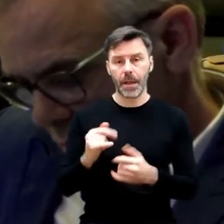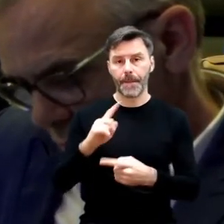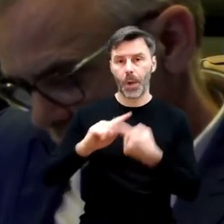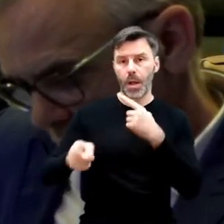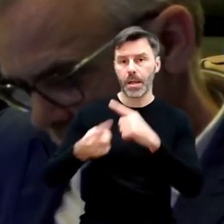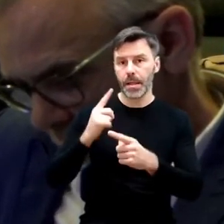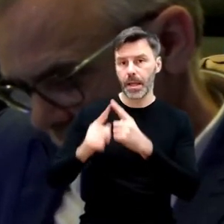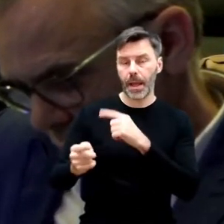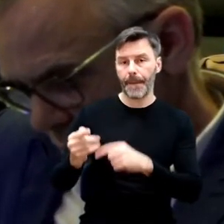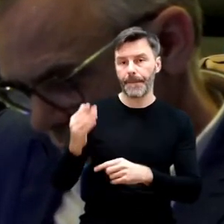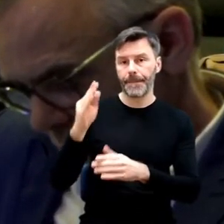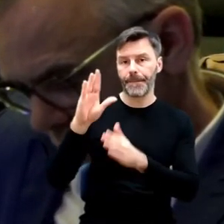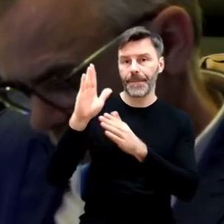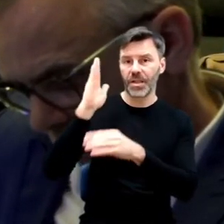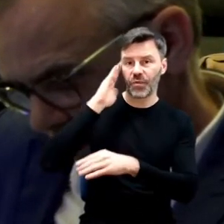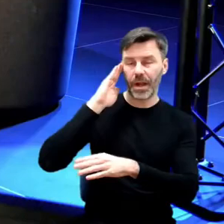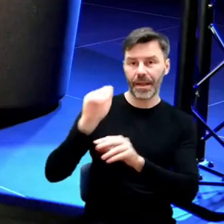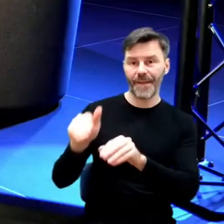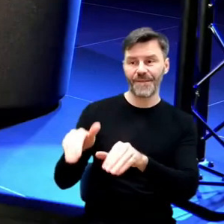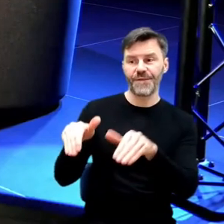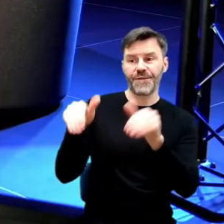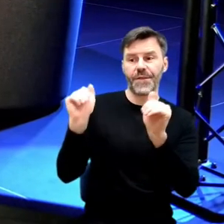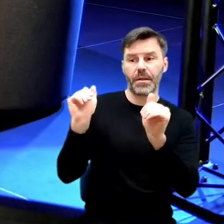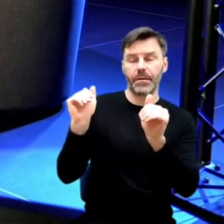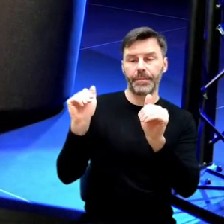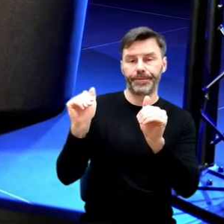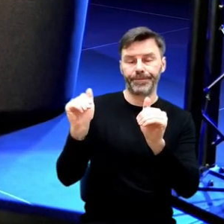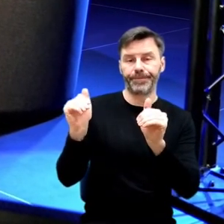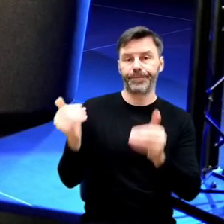Jest w sąsiedztwie metropolii,